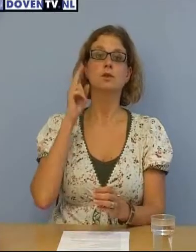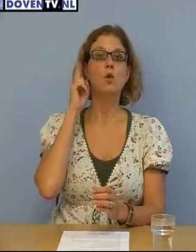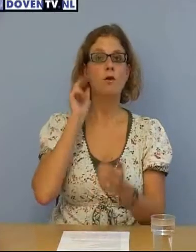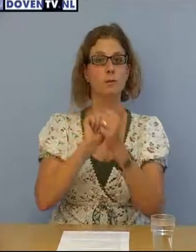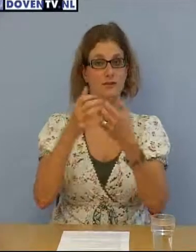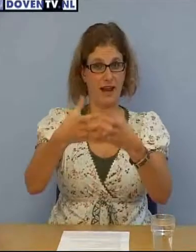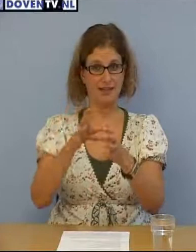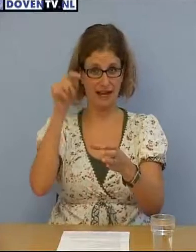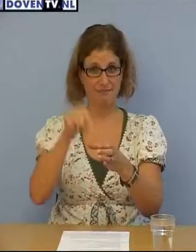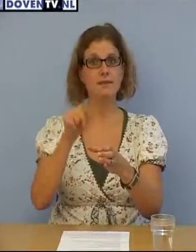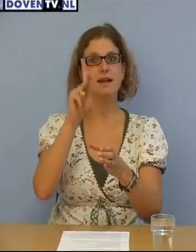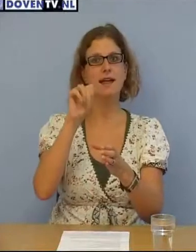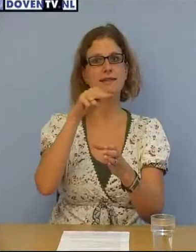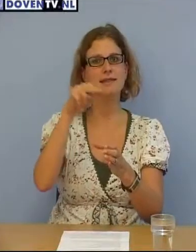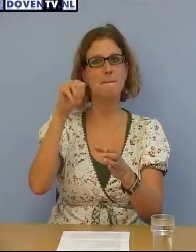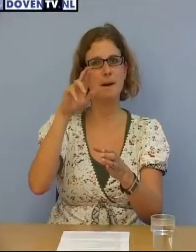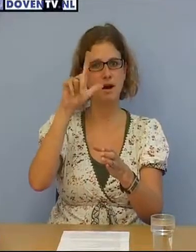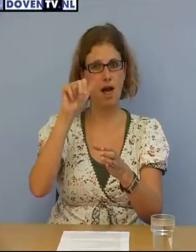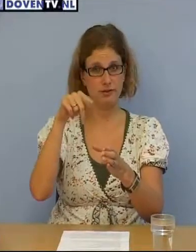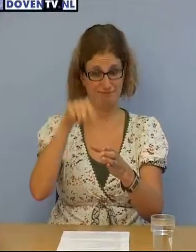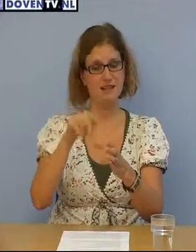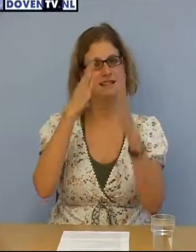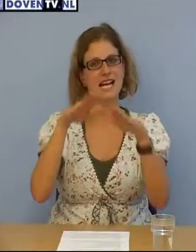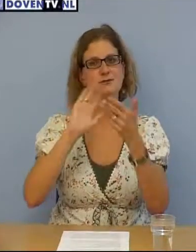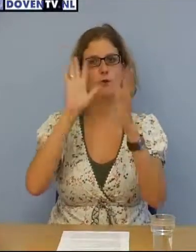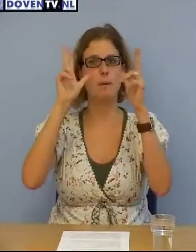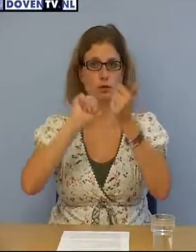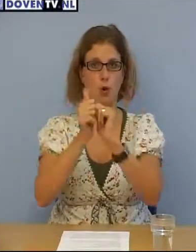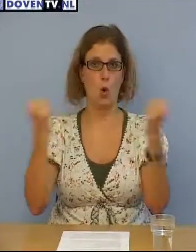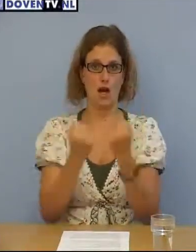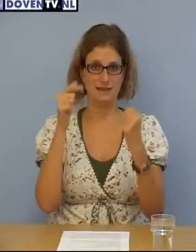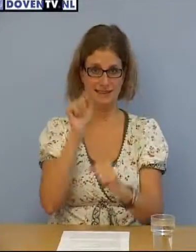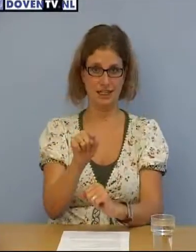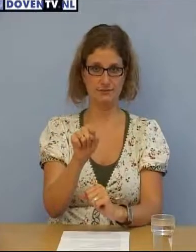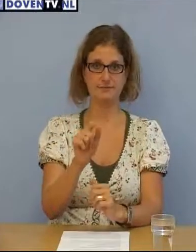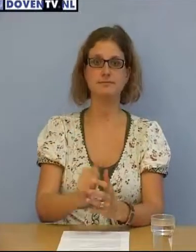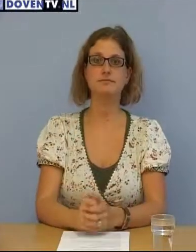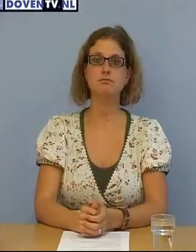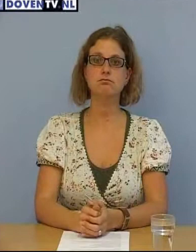Dovensportvereniging Kennemerland organiseert Kerstvolleybaltoernooi